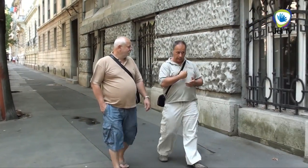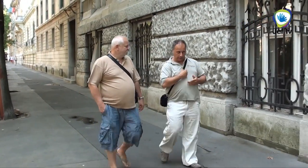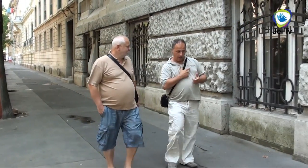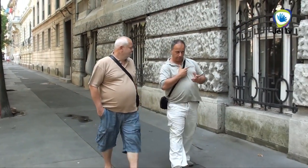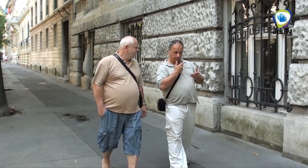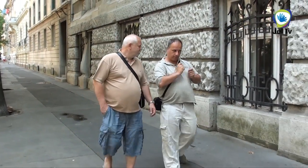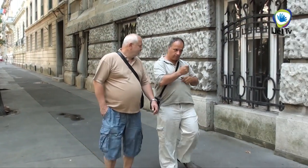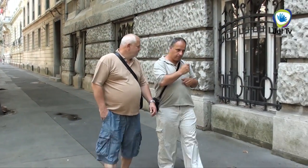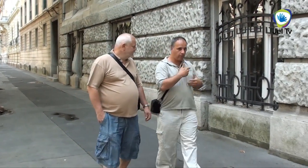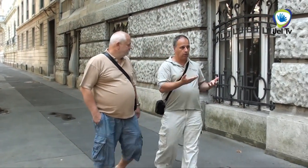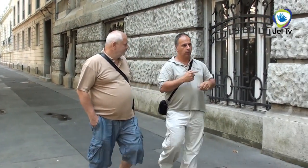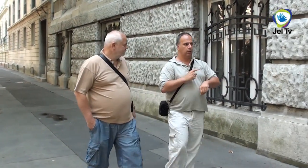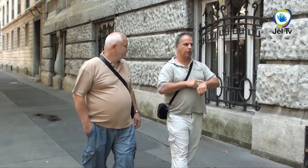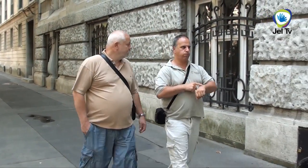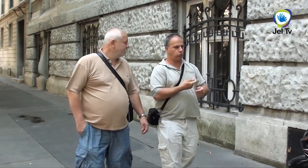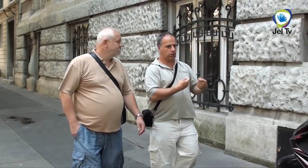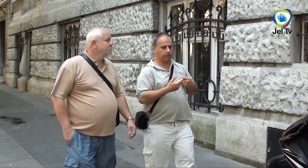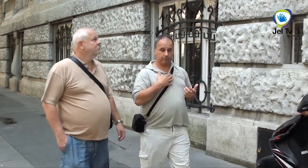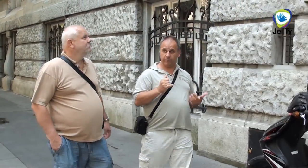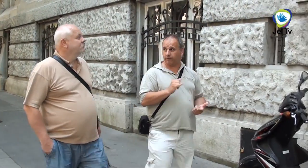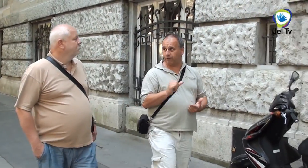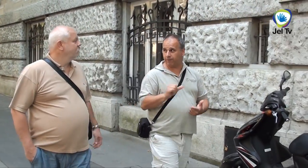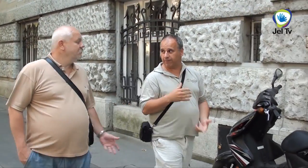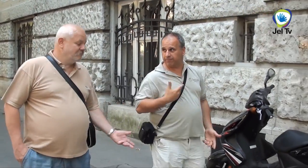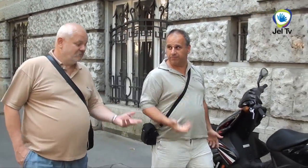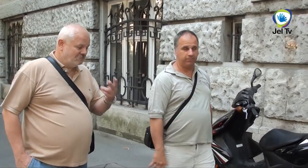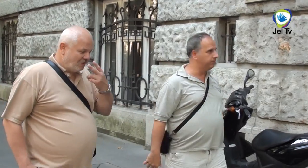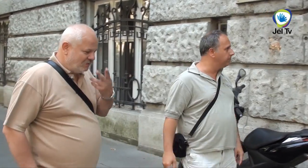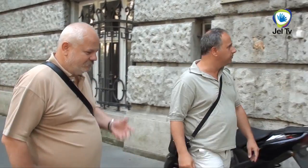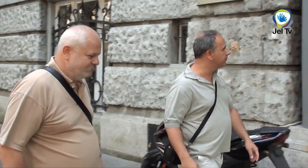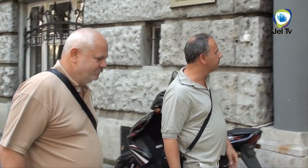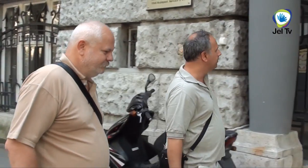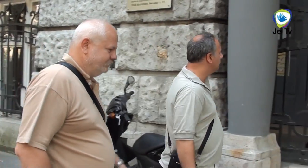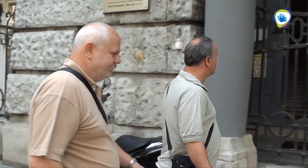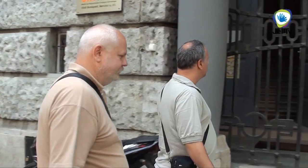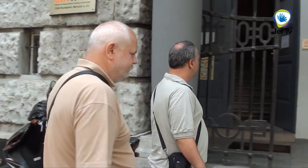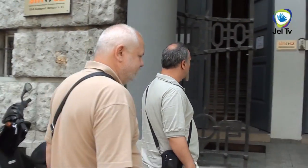Beszélnek-e velünk vagy időpontot ad nekünk? Vagy-vagy... nem tudom. Meglátjuk.